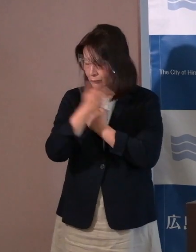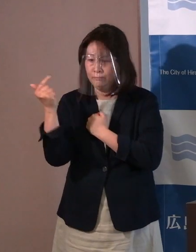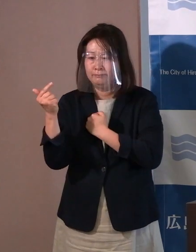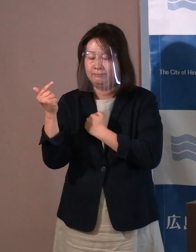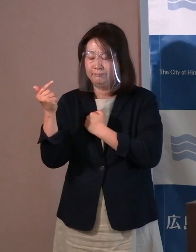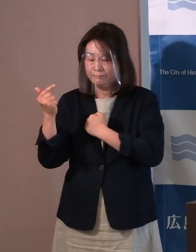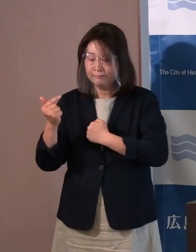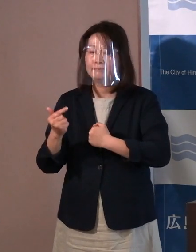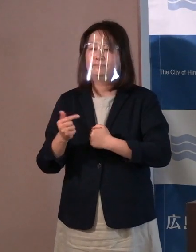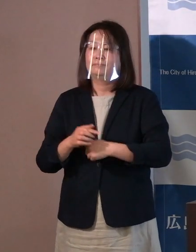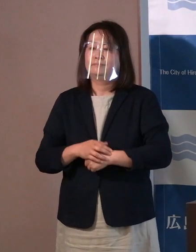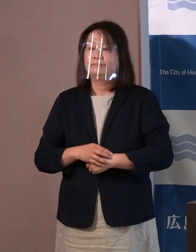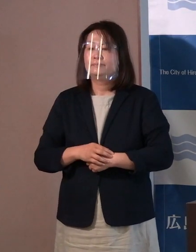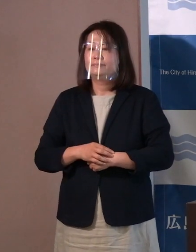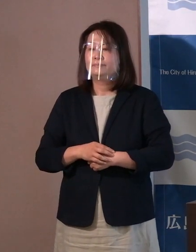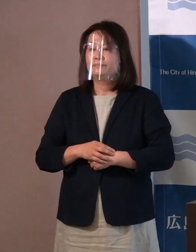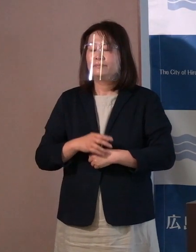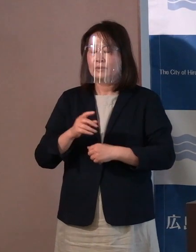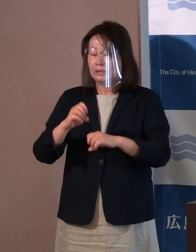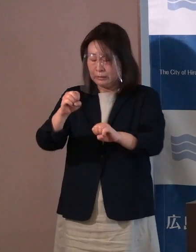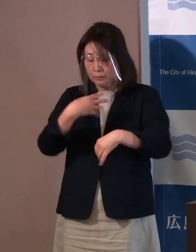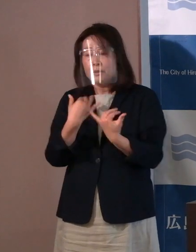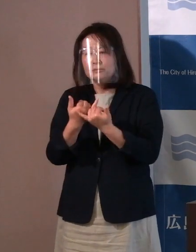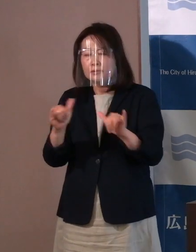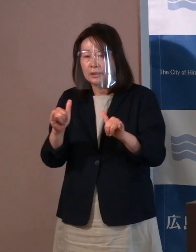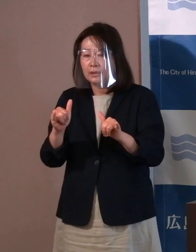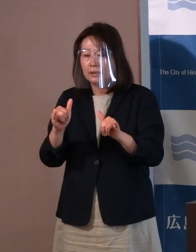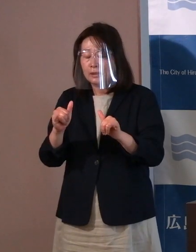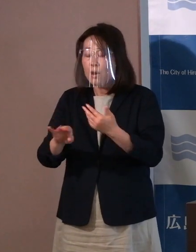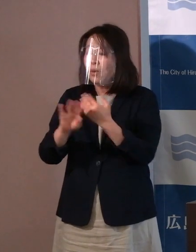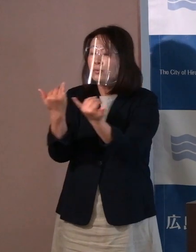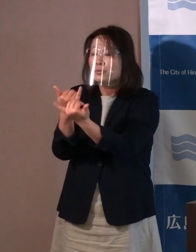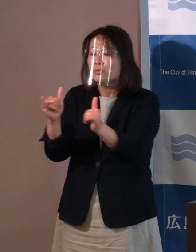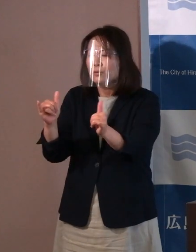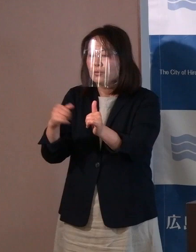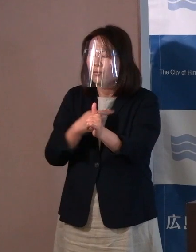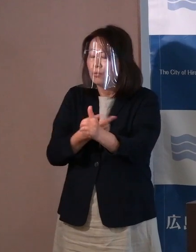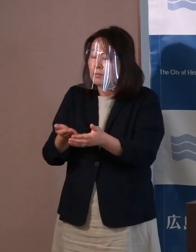被爆者が他の人を思いやる気持ちを持って